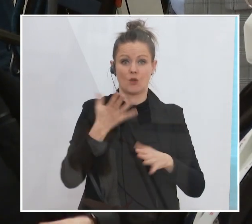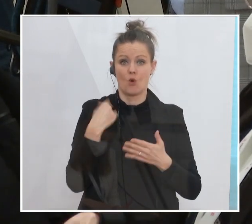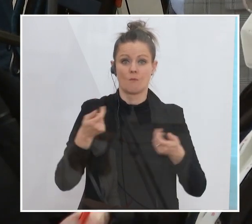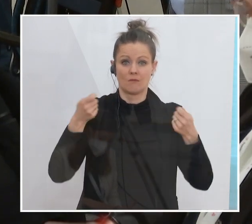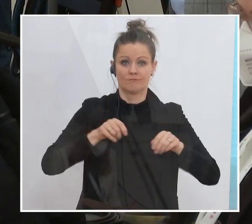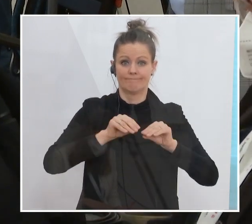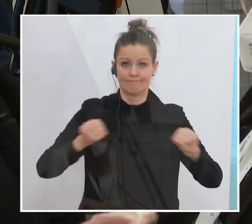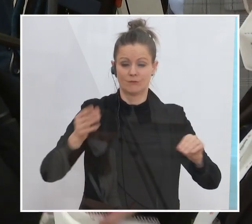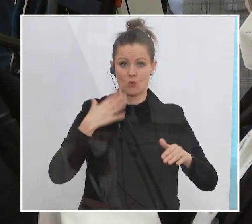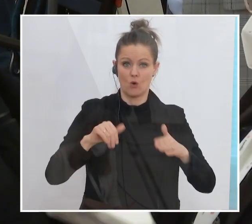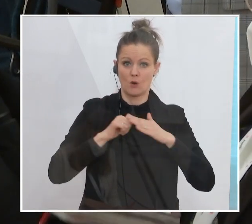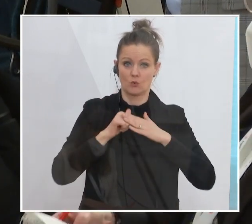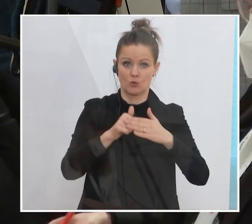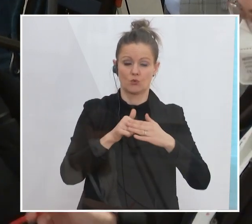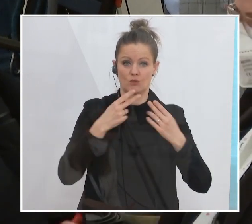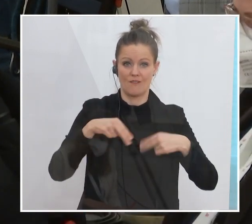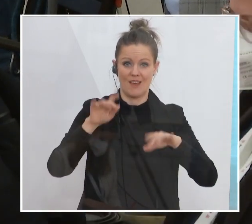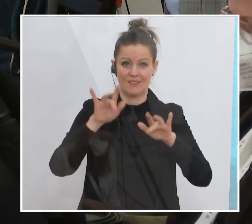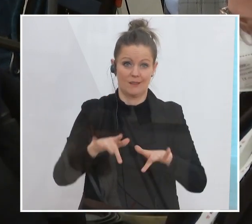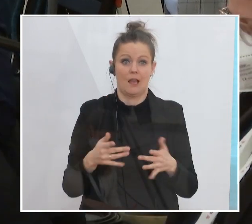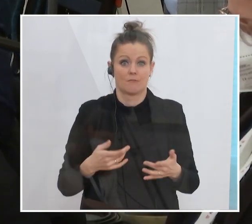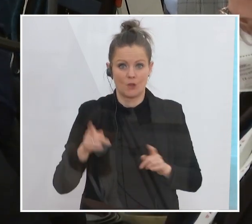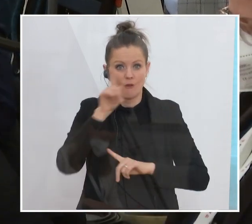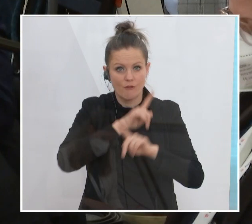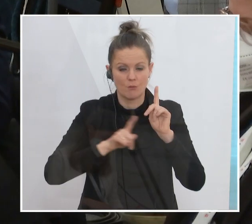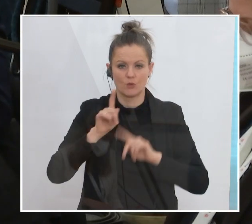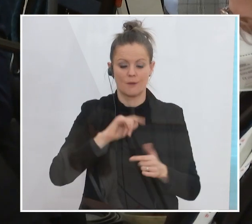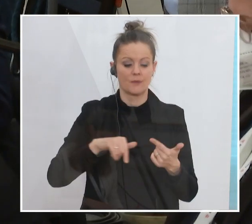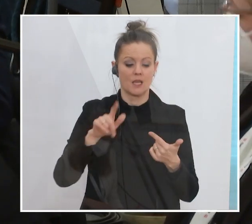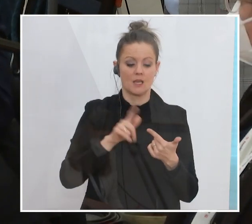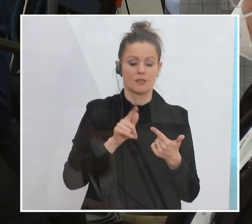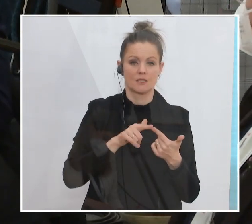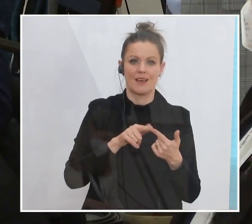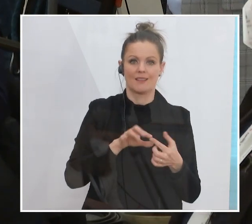einfach Unterstützung weiterhin da ist? Dann eine Frage zur Ausreiseverordnung,